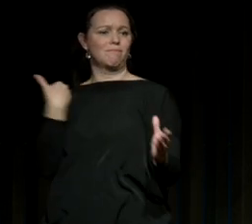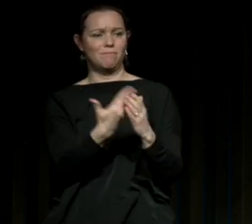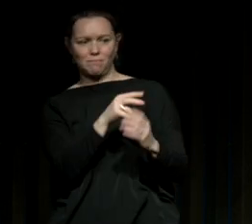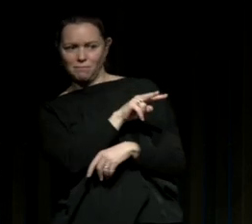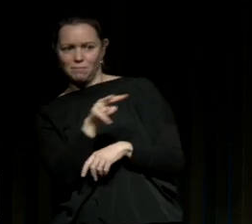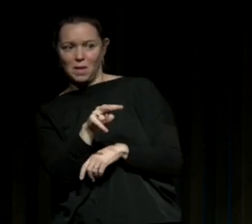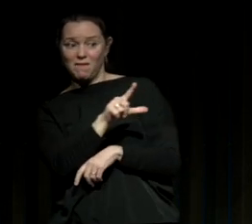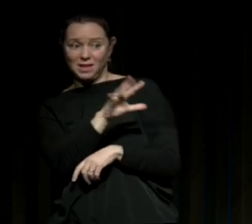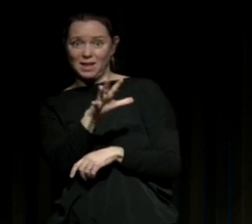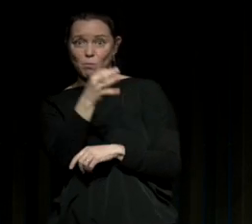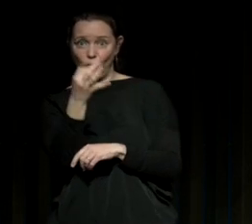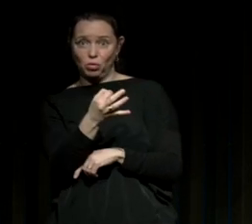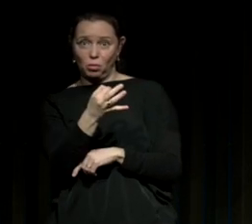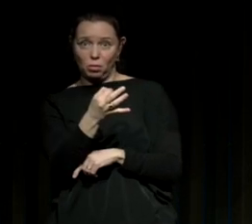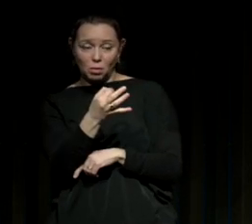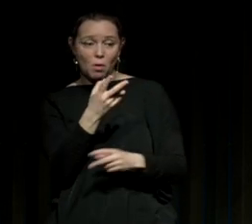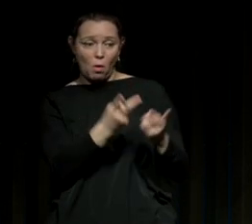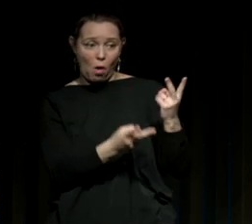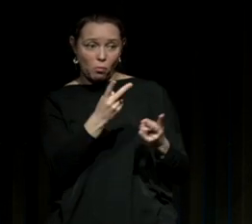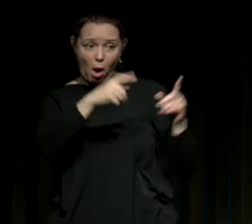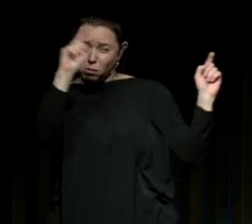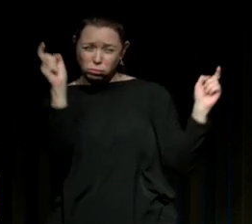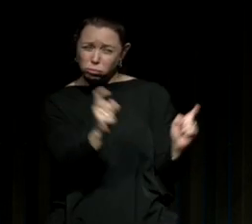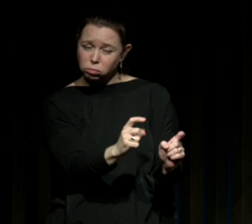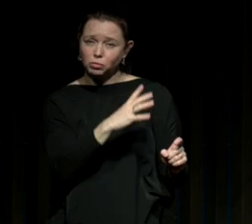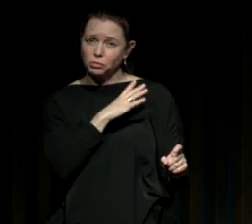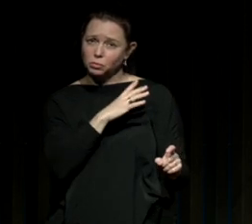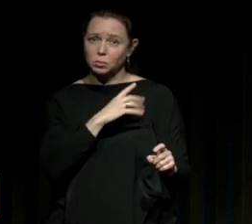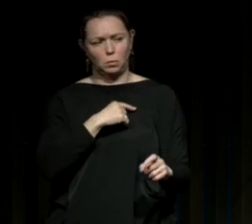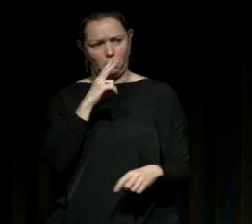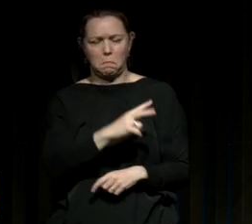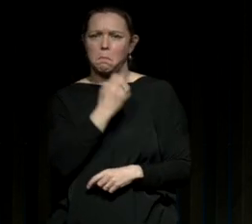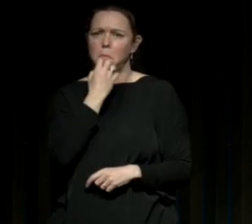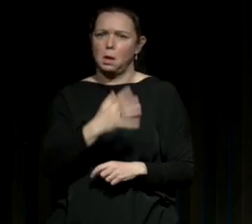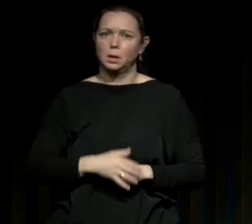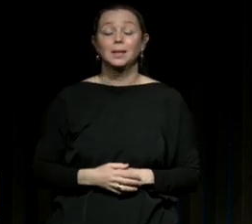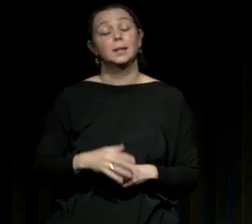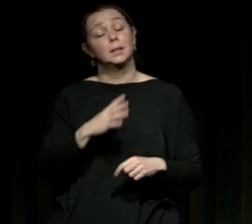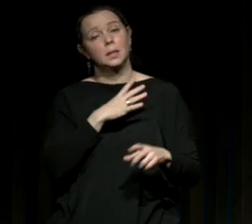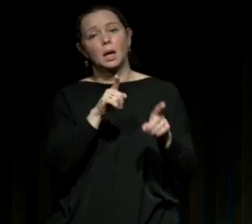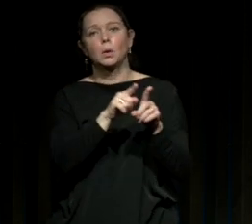donc c'est des résultats intéressants on a aussi des résultats sur les complications de l'obésité